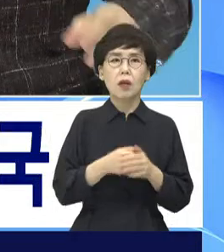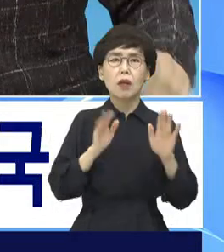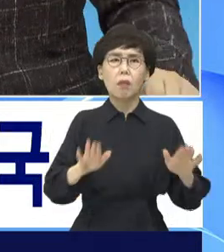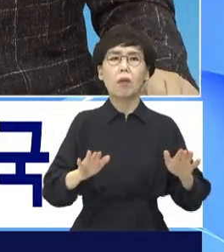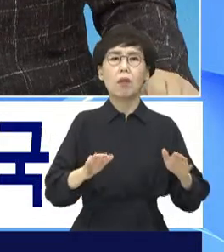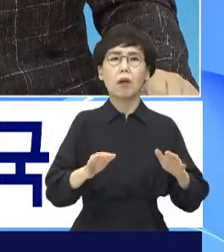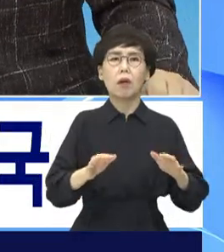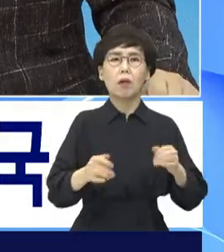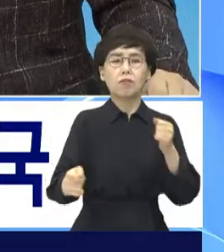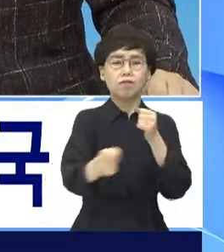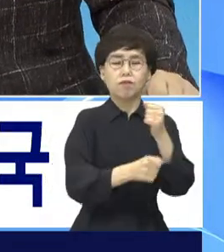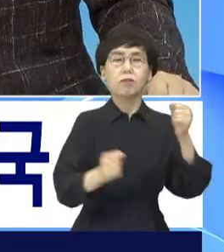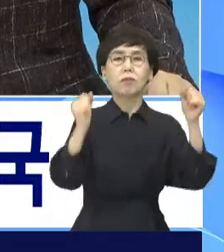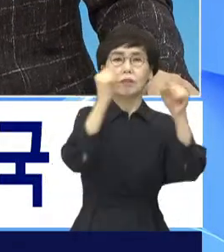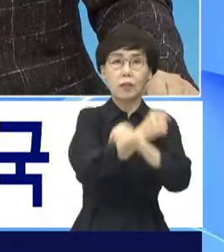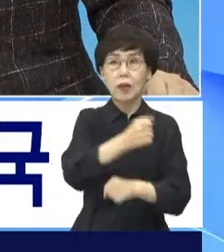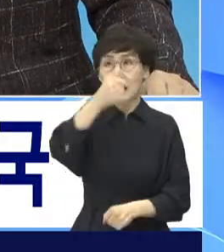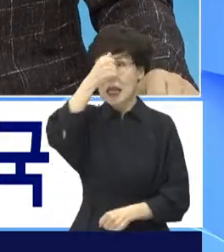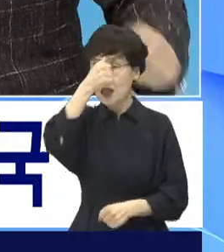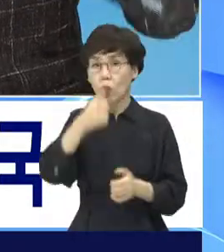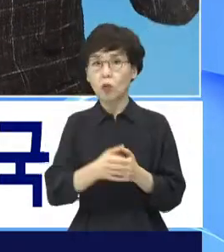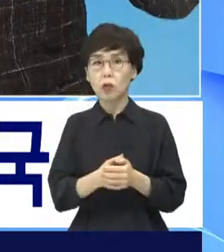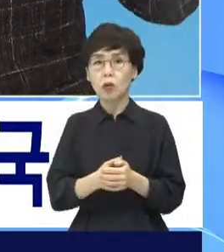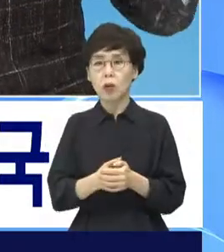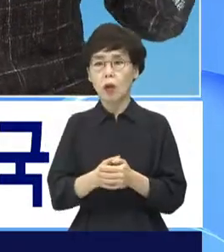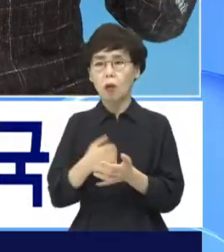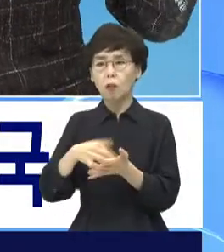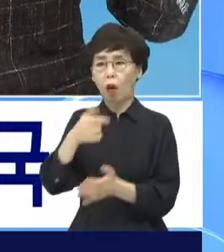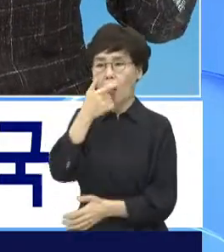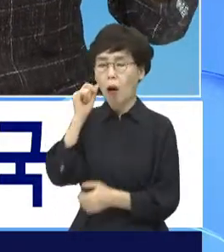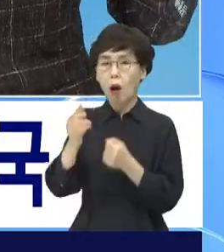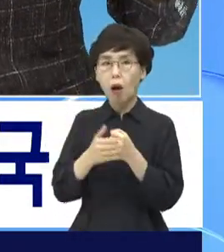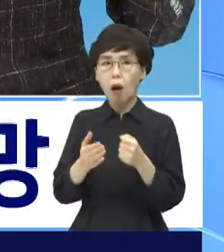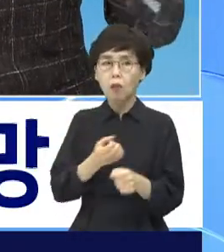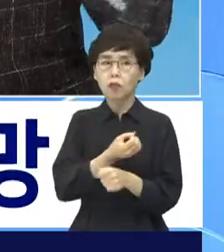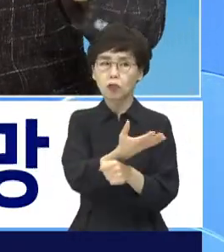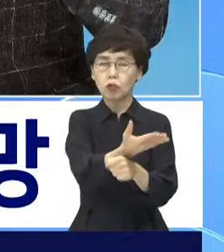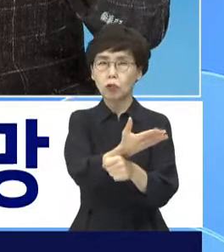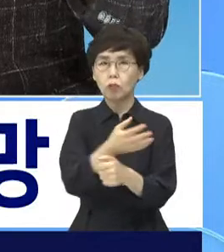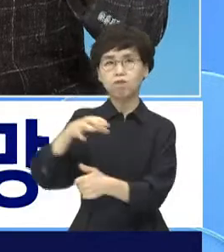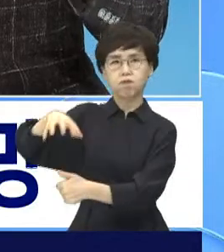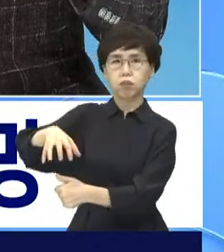되니까 수출 금지를 일단 나아가려고 하고 있기 때문에 이렇다면 이미 많이 오른